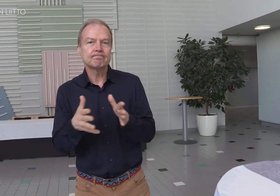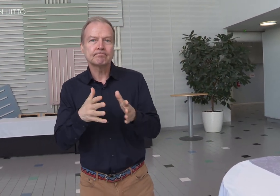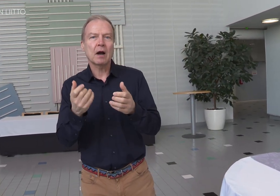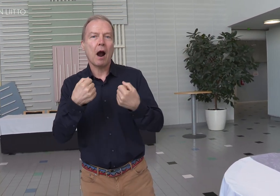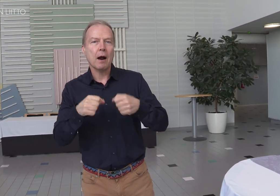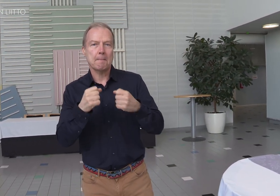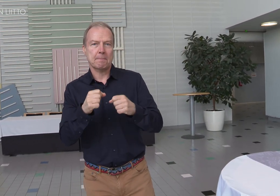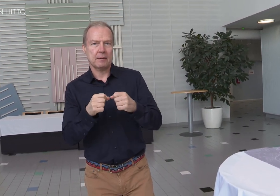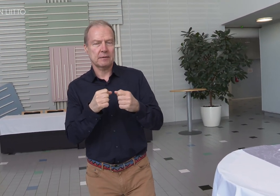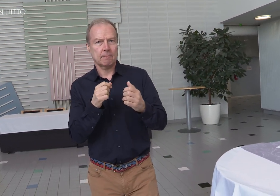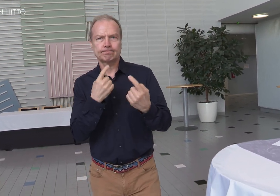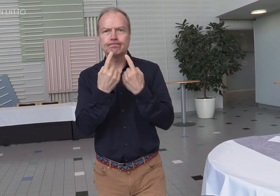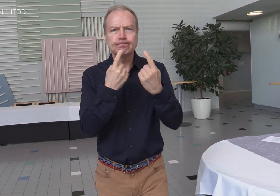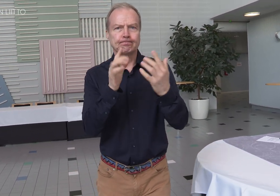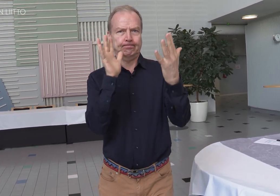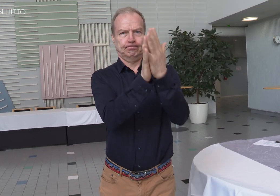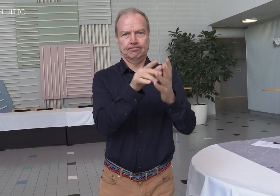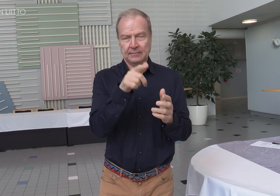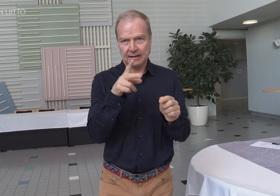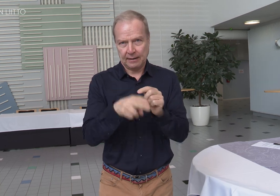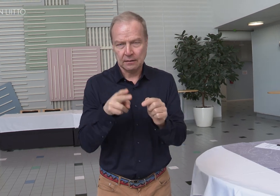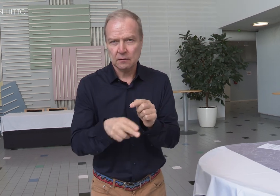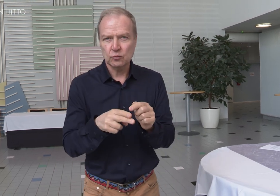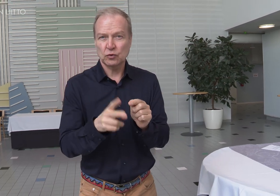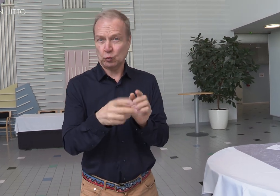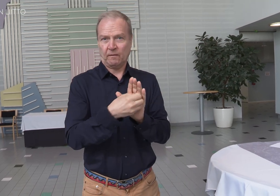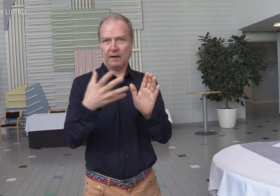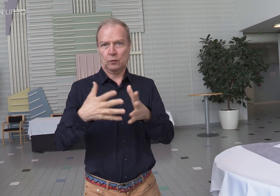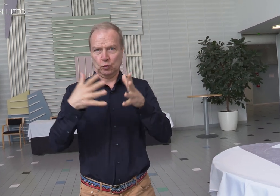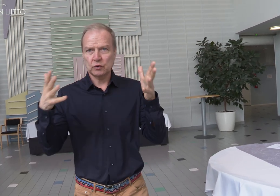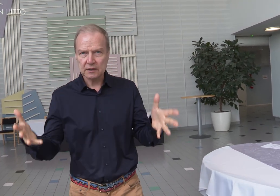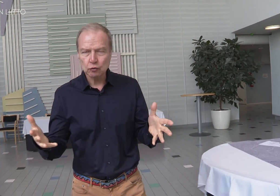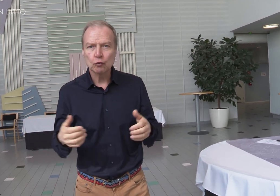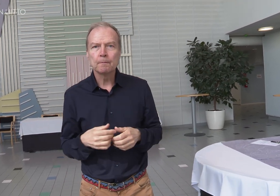kampanjan, joka vastustaa leikkauksia. Leikkausten vaikutukset ovat suuria.